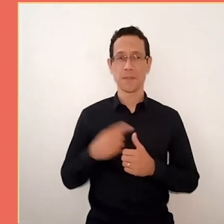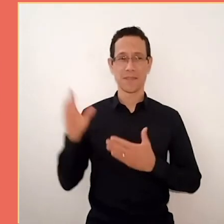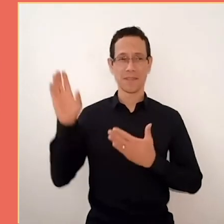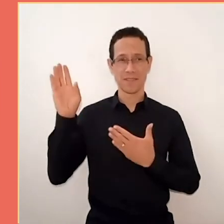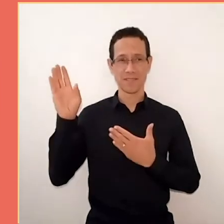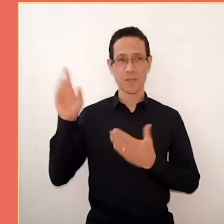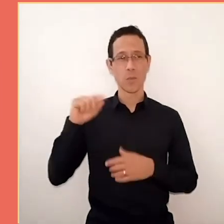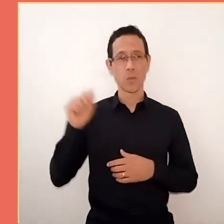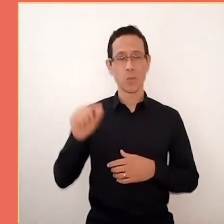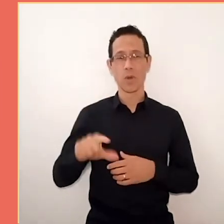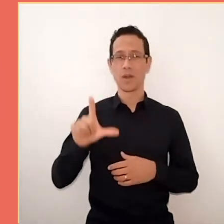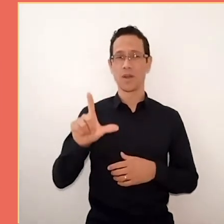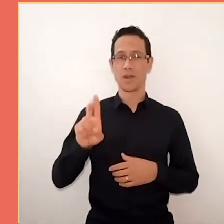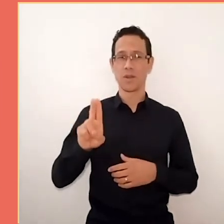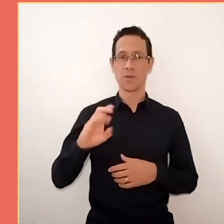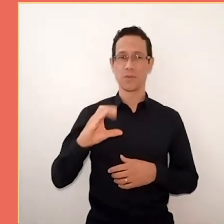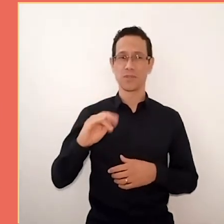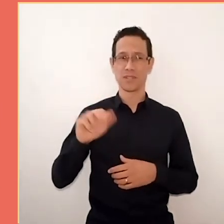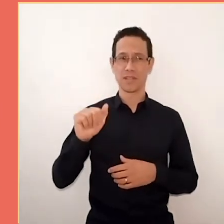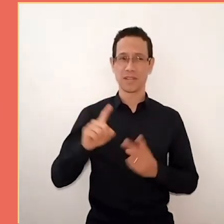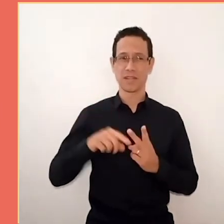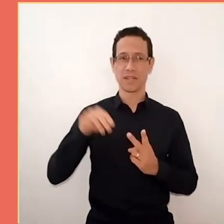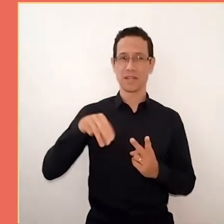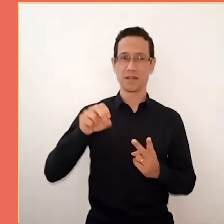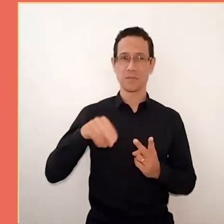da Luciana, da Mônica e da Marina, como se elas tivessem